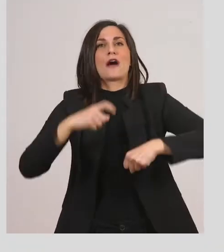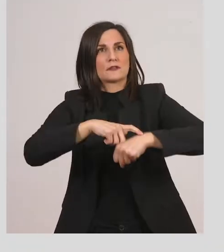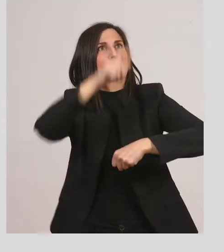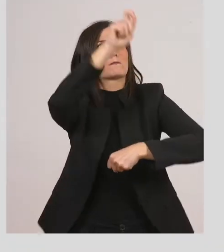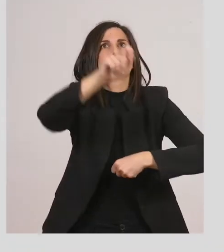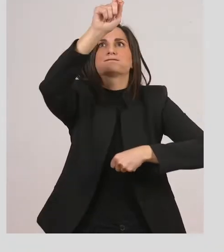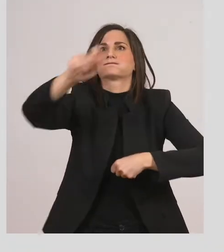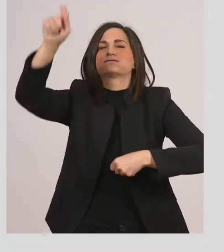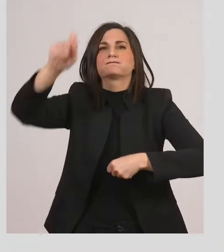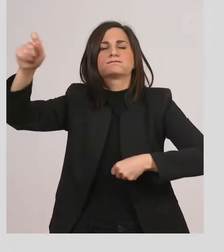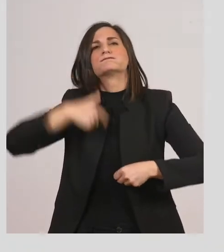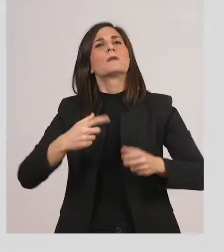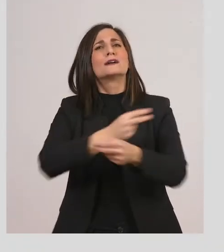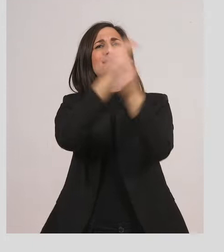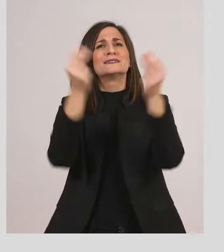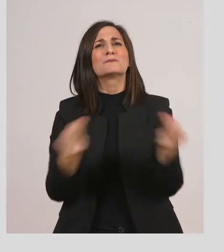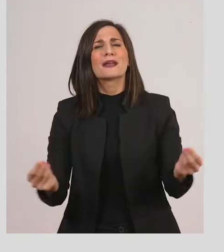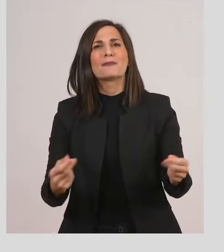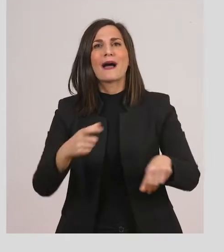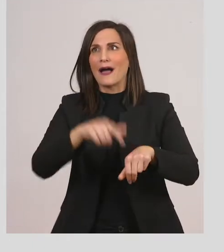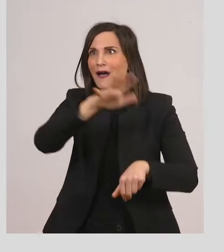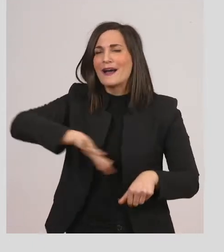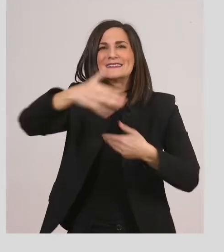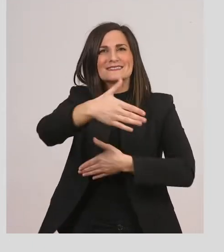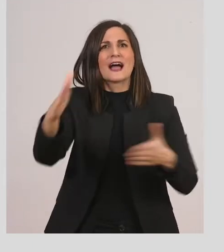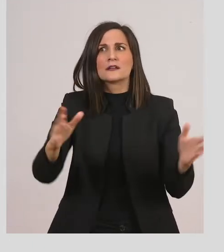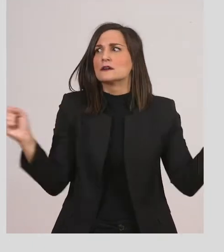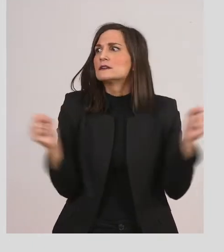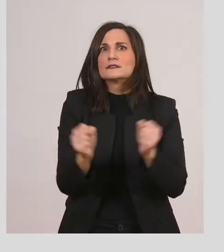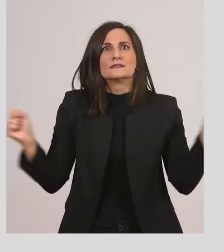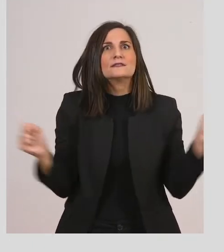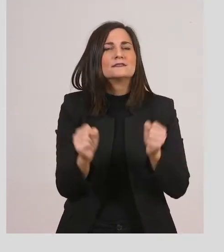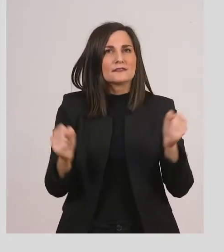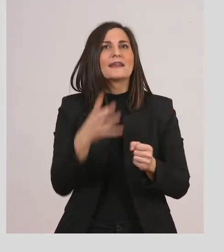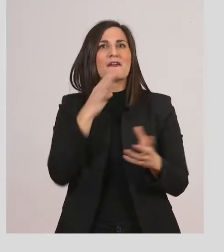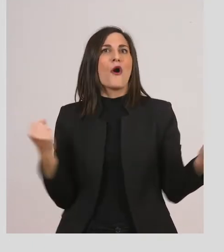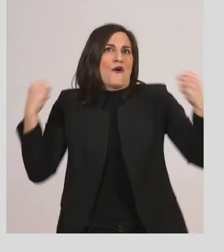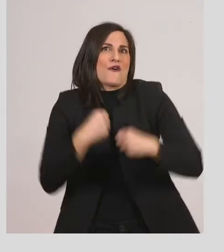Άρα λοιπόν αυτό δείχνει σαν συμπέρασμα ότι μάλλον εδώ κάνει κρύο... κι εγώ κρυώνω. Αυτό θα ήταν ένα ορθό επιχείρημα,